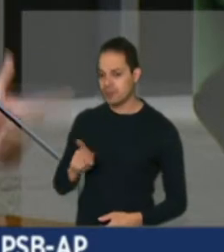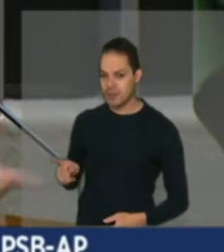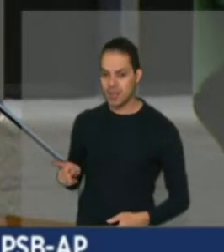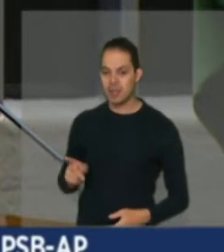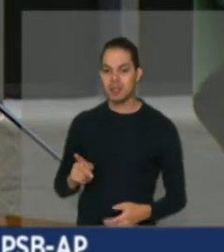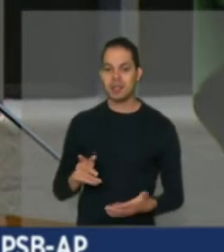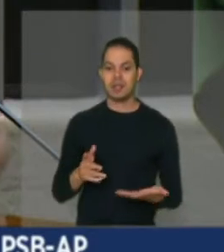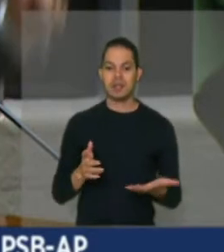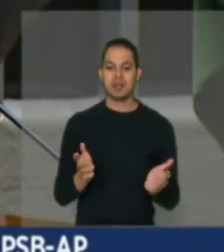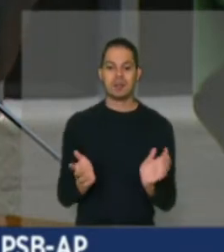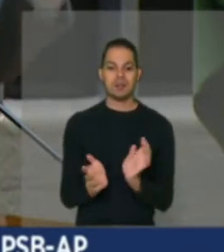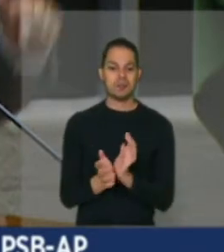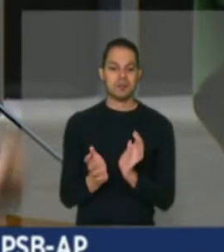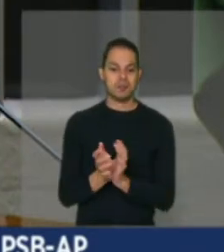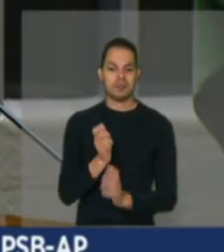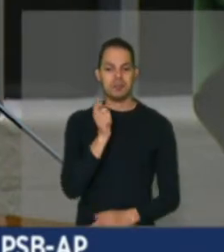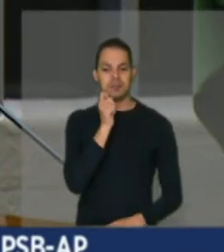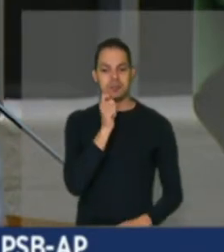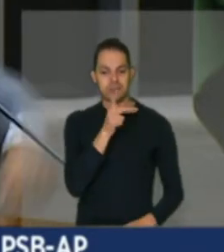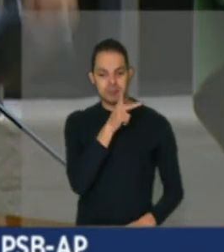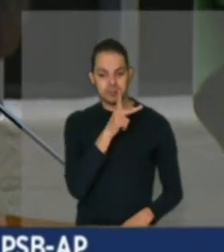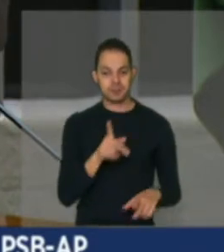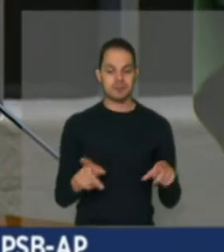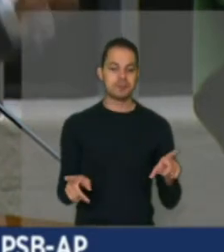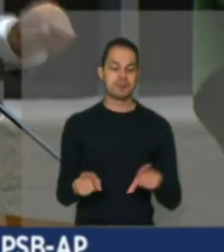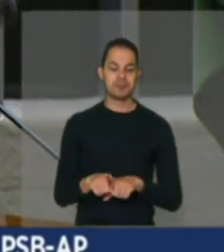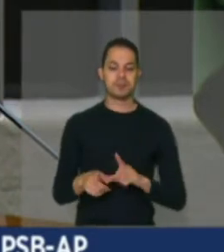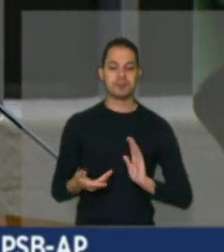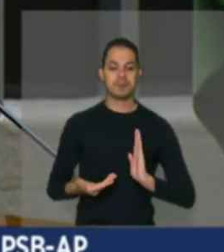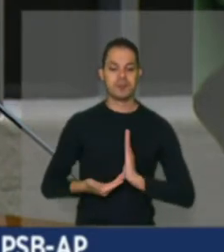CHAMAR A BANCADA DO AMAPÁE A CÂMARA DOS DEPUTADOS: NÃO VAMOS PERMITIR A PRIVATIZAÇÃ